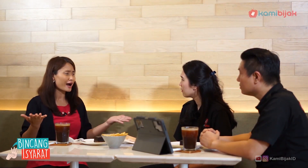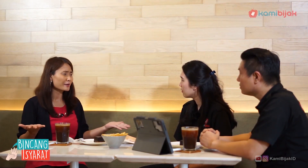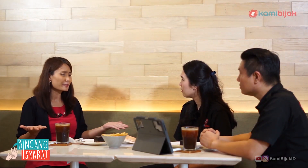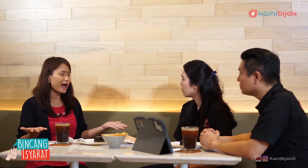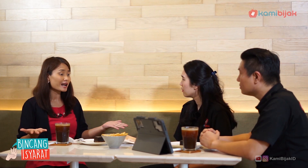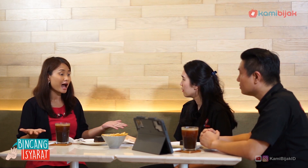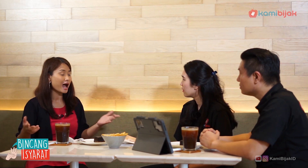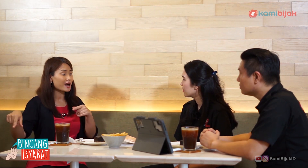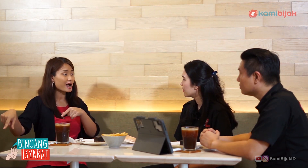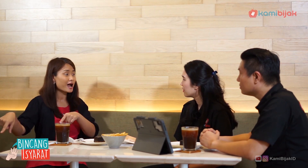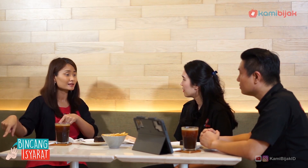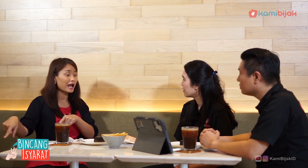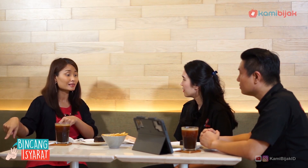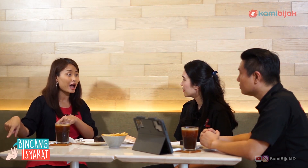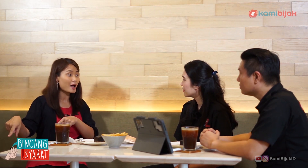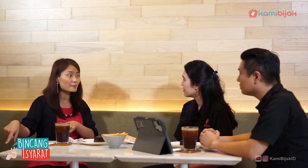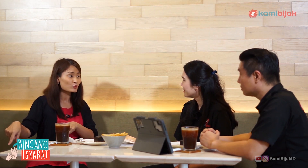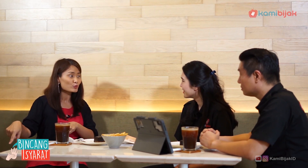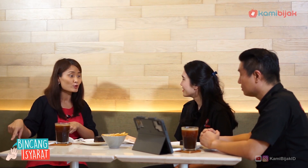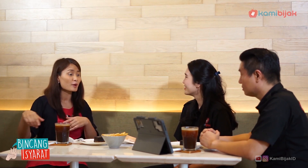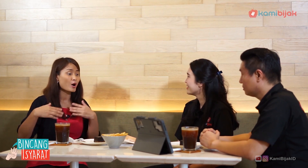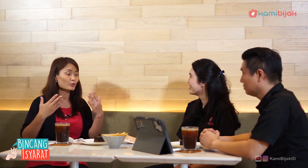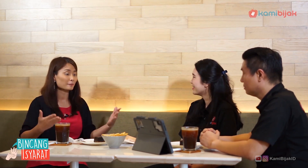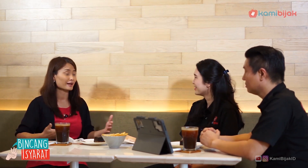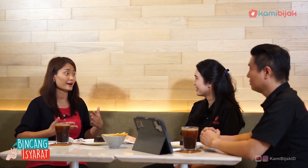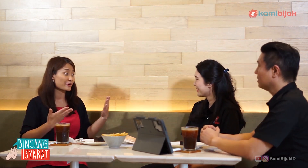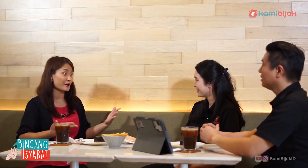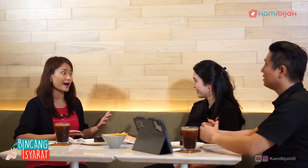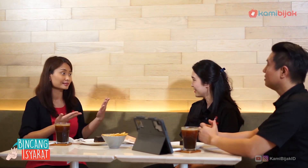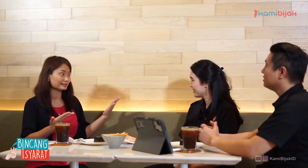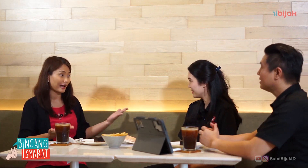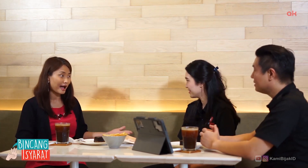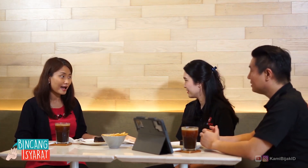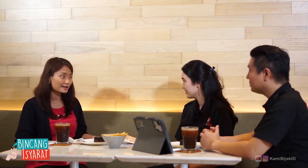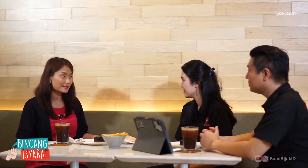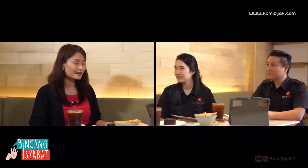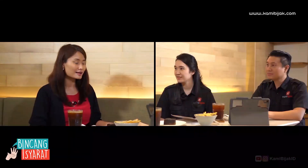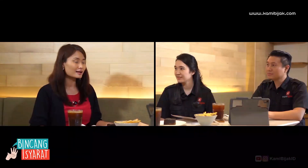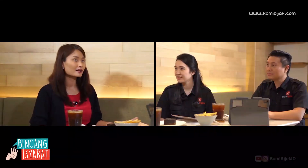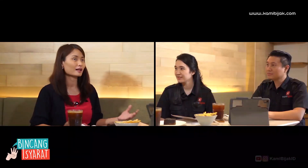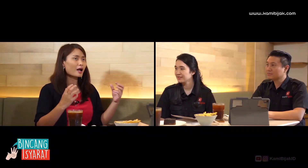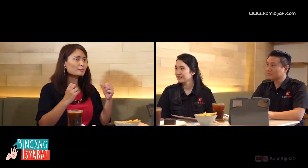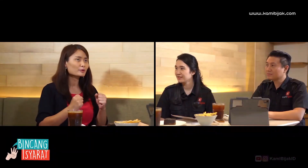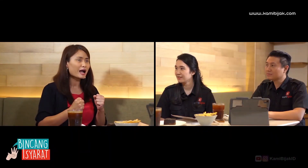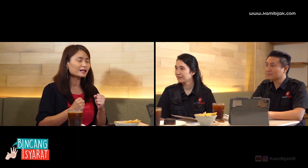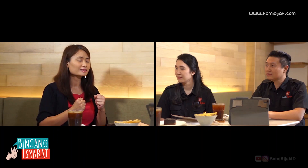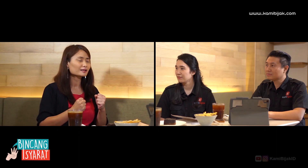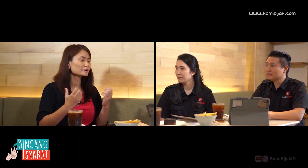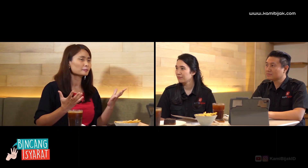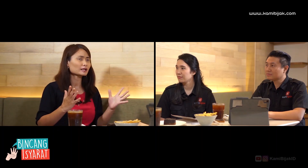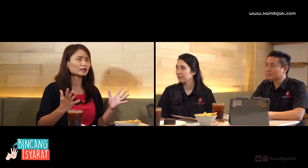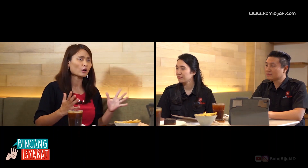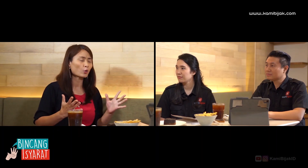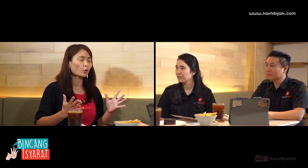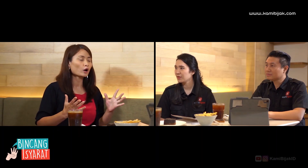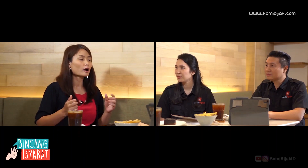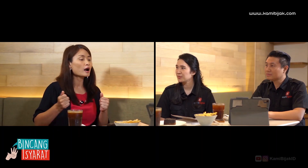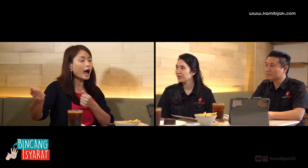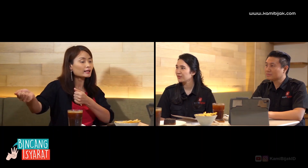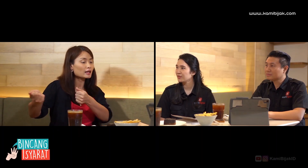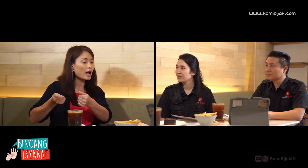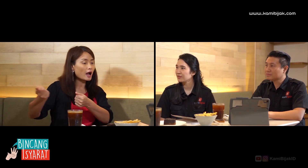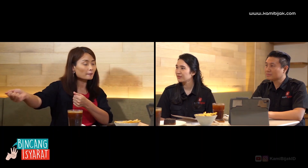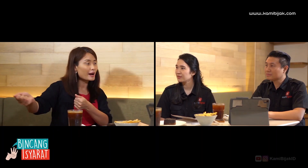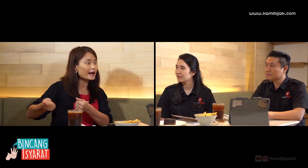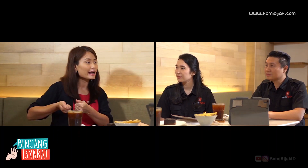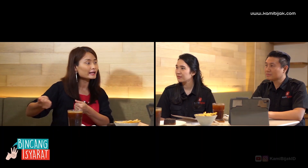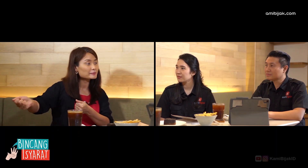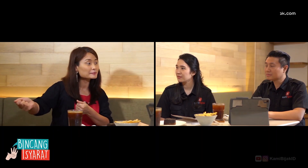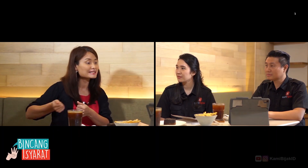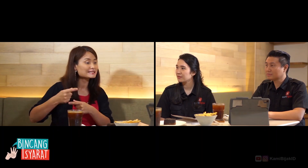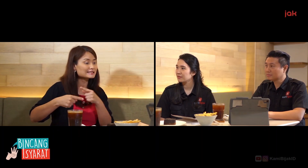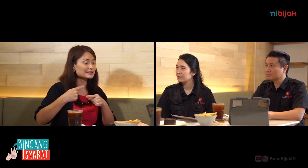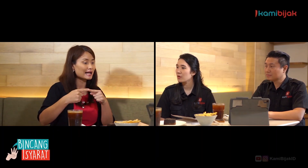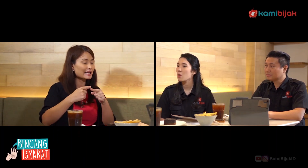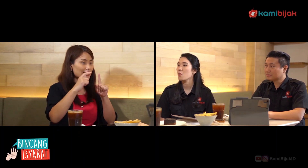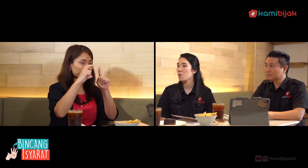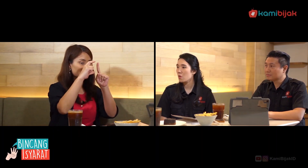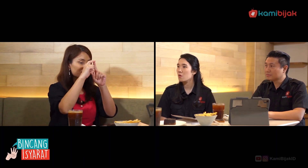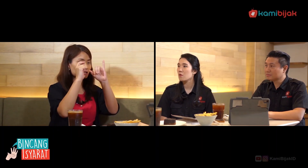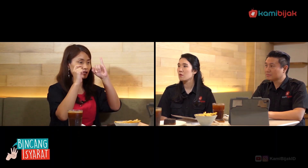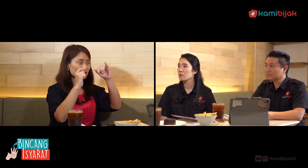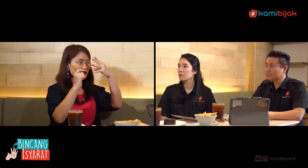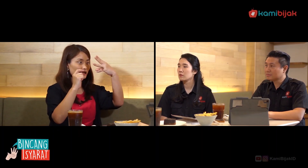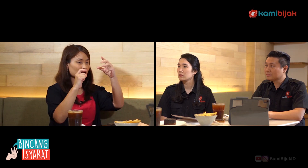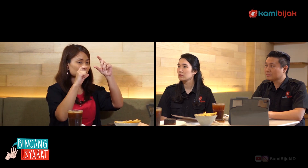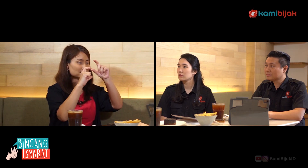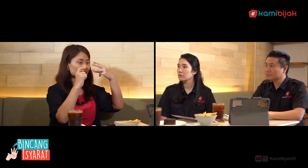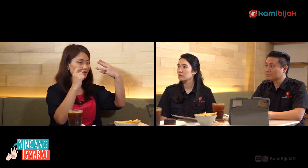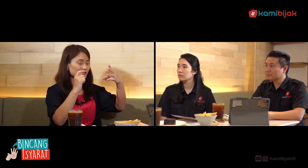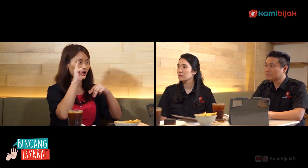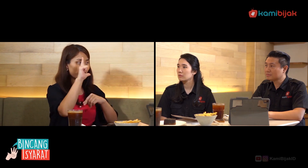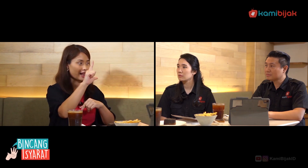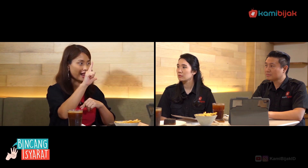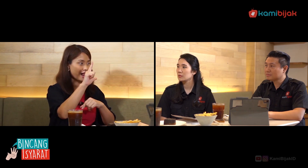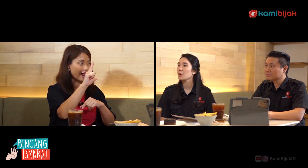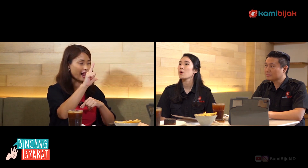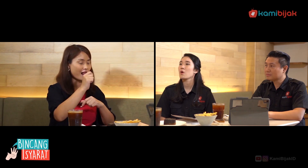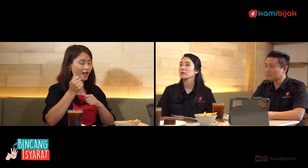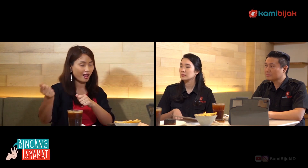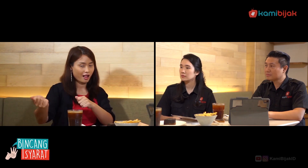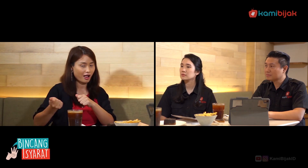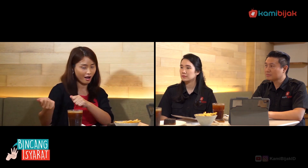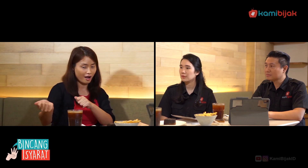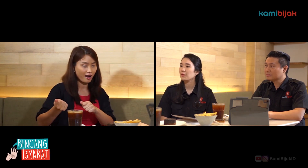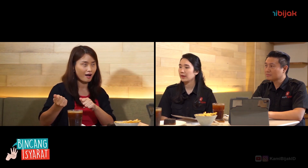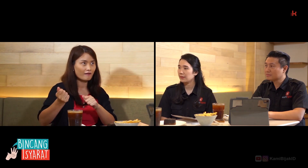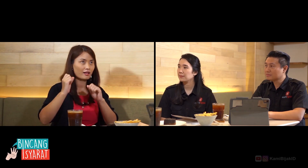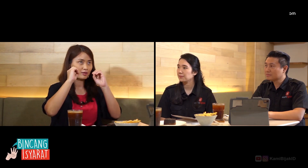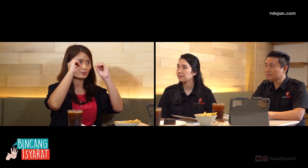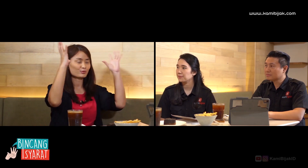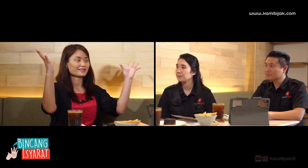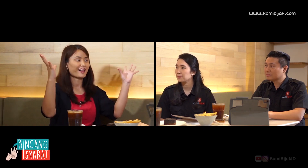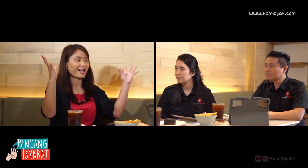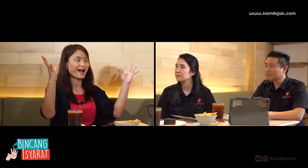bagaimana ada tamu mau perawatan lalu pakai mesin diesel dan akhirnya lampu nyala